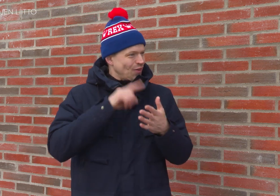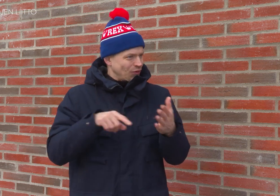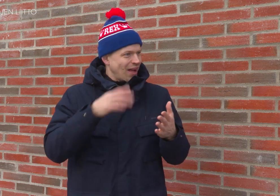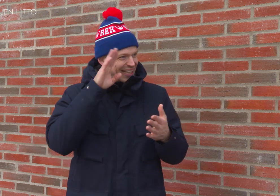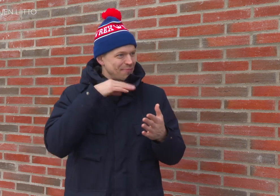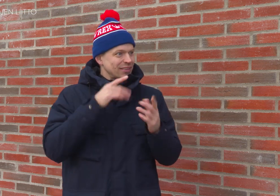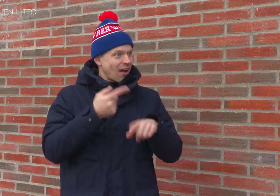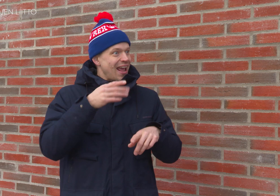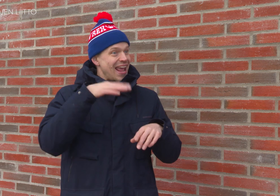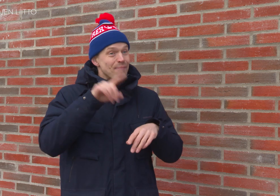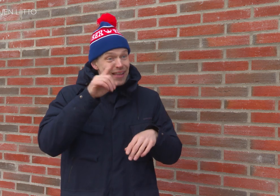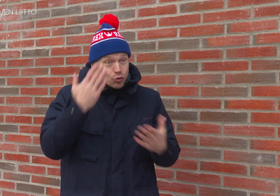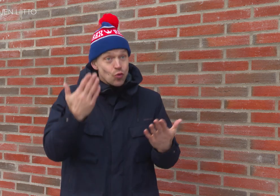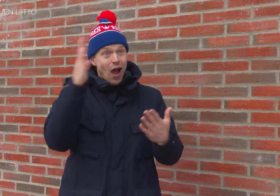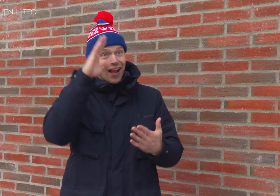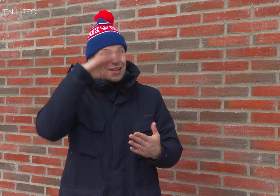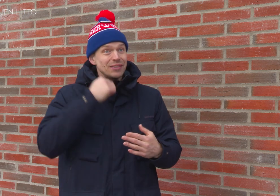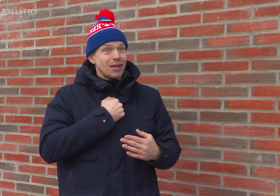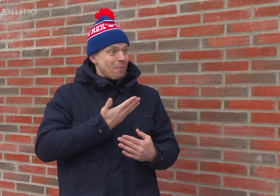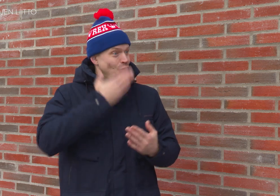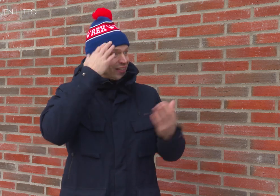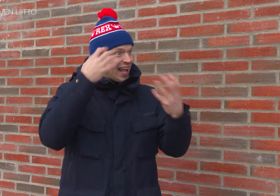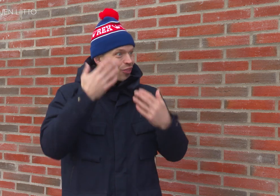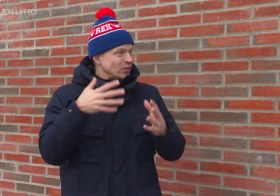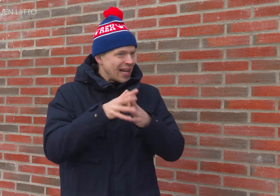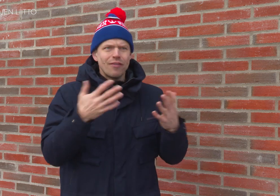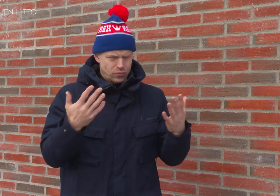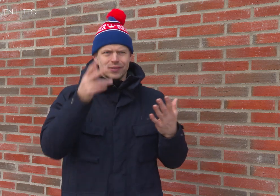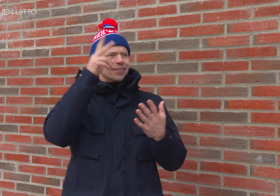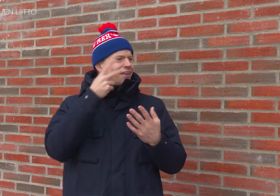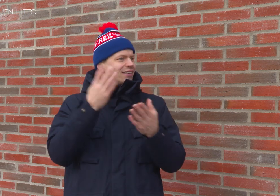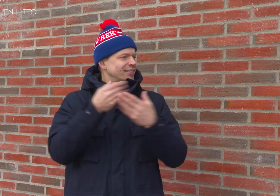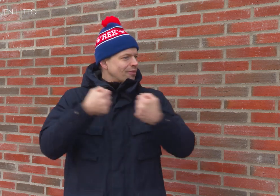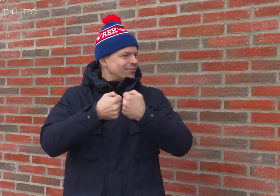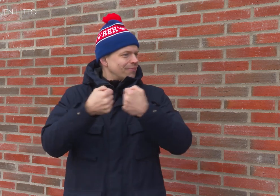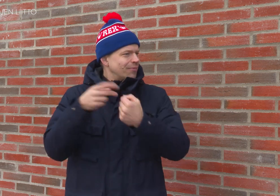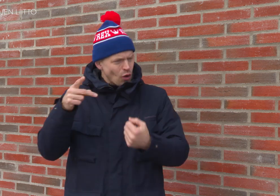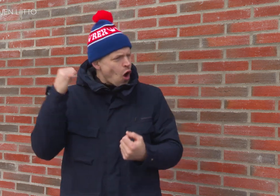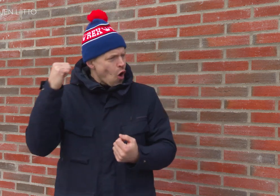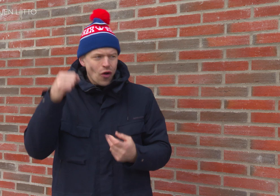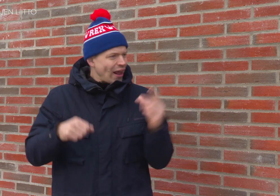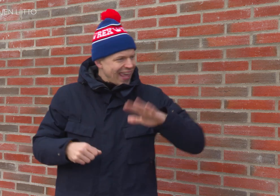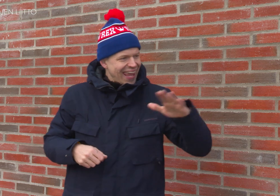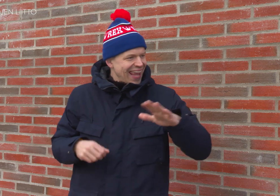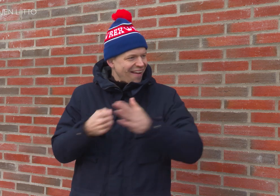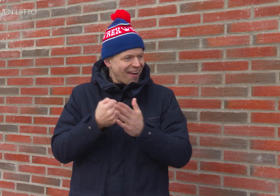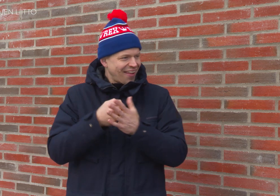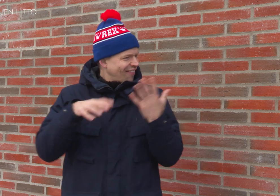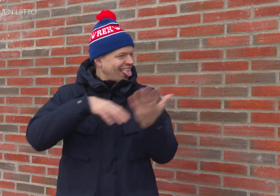Nykyaikana ihmisillä on niin paljon tietoa saatavilla, - ja tämä voi johtaa erilaisten näkemysten välisiin yhteentörmäyksiin.